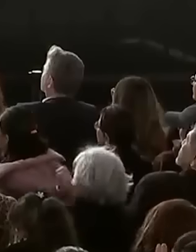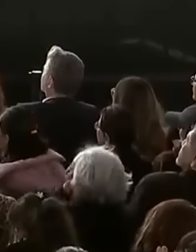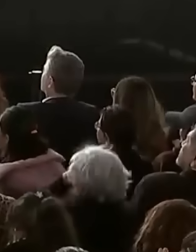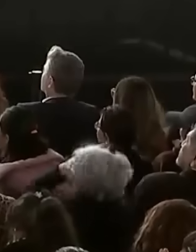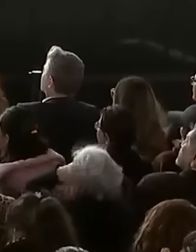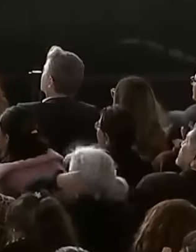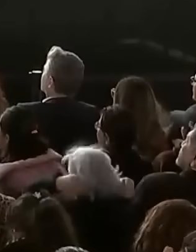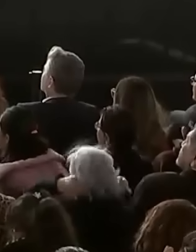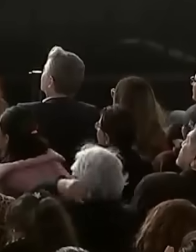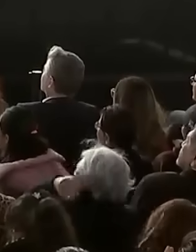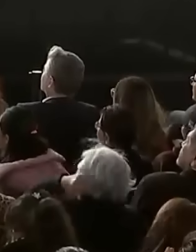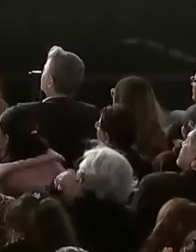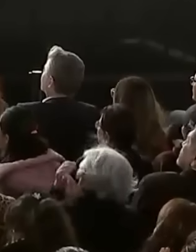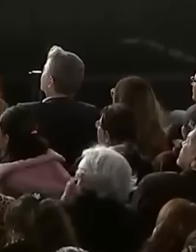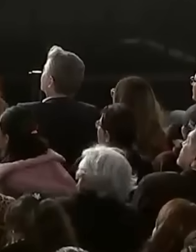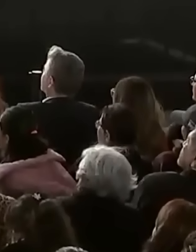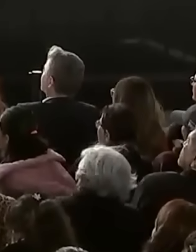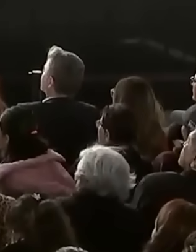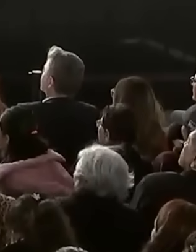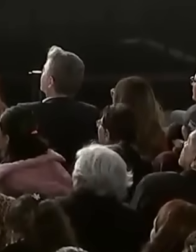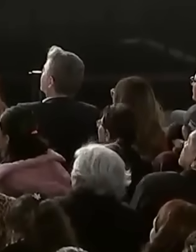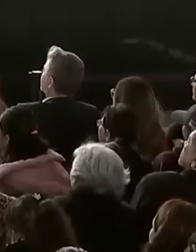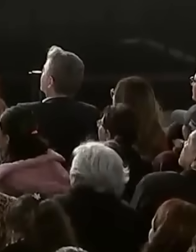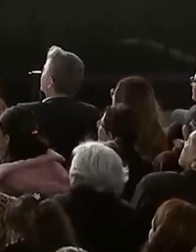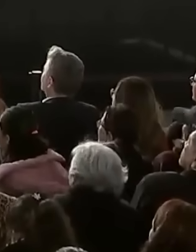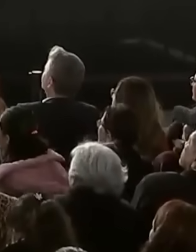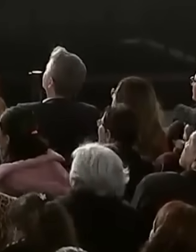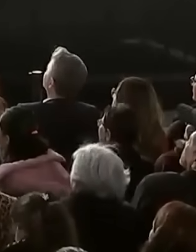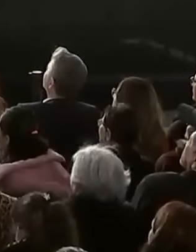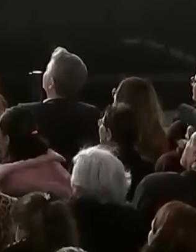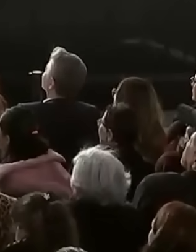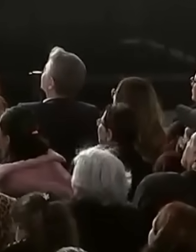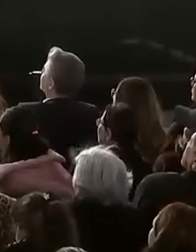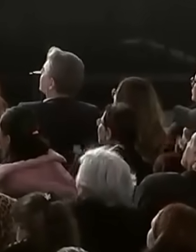Escuchemos el mensaje que dirige la doctora Claudia Shin Bompardo, presidenta